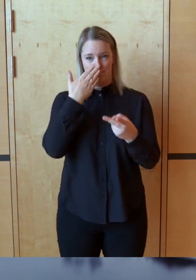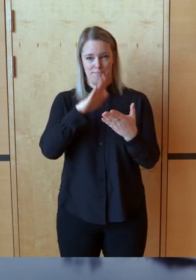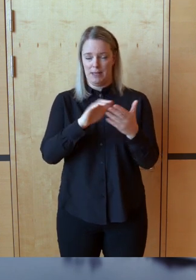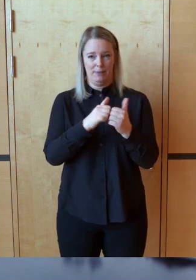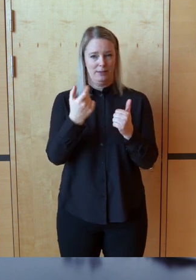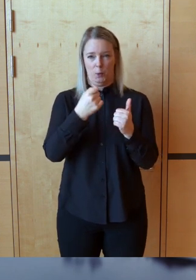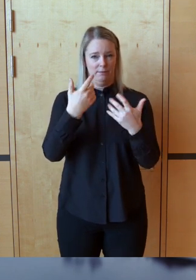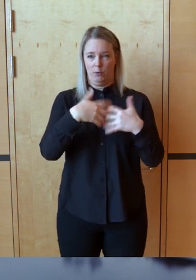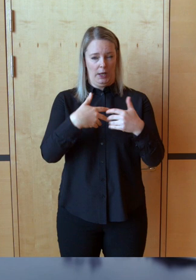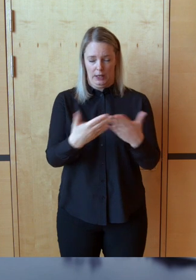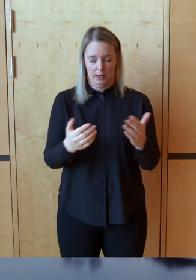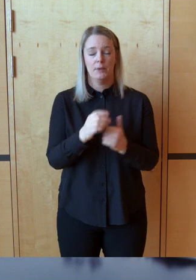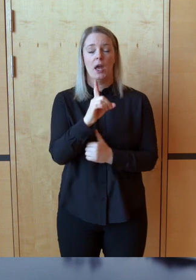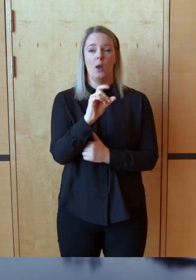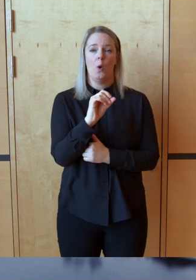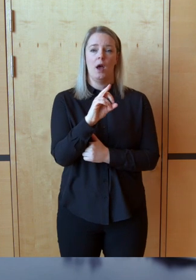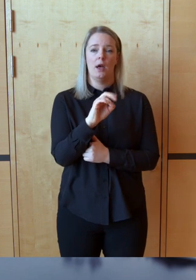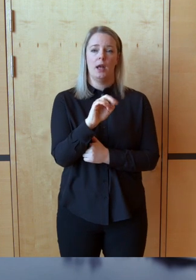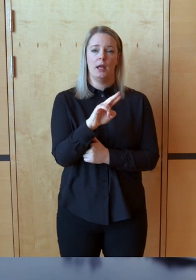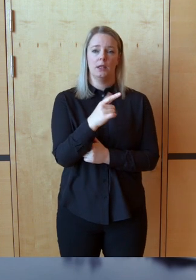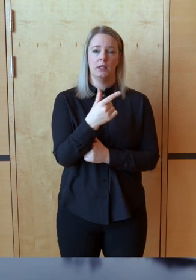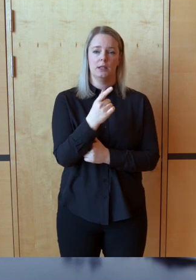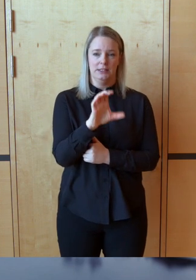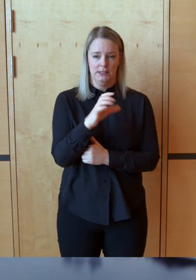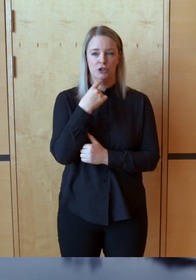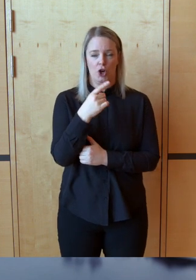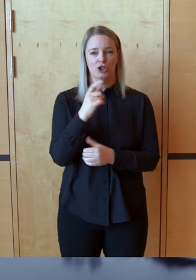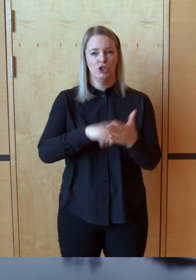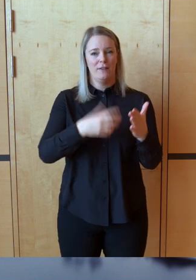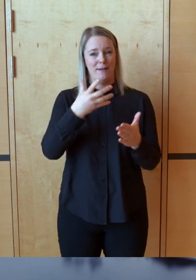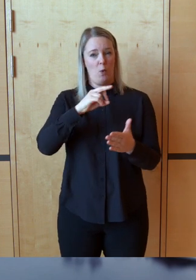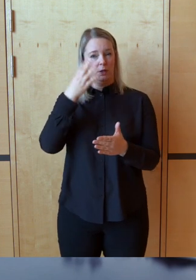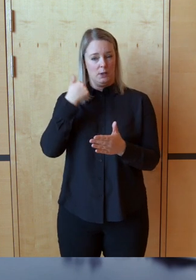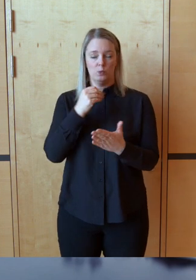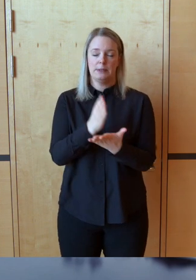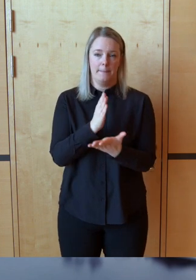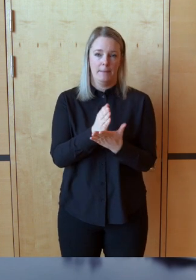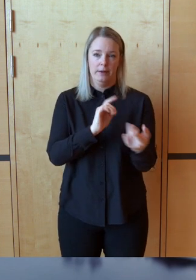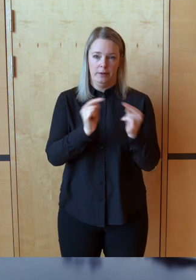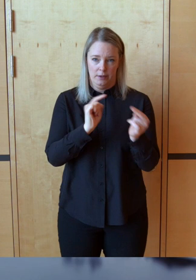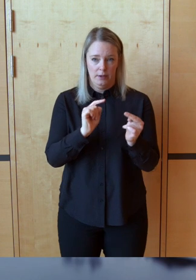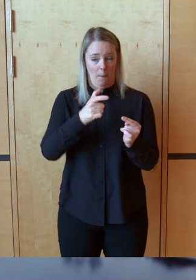Men Lauren sig att här började för fem år sedan Och det stämmer att det var brandmännen med på det här